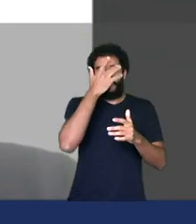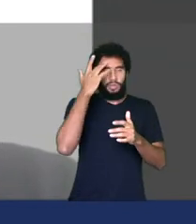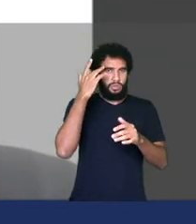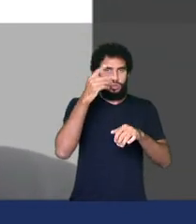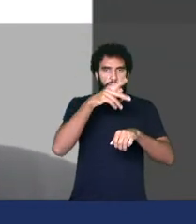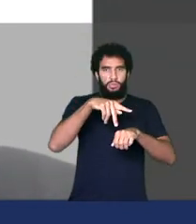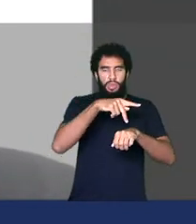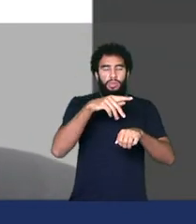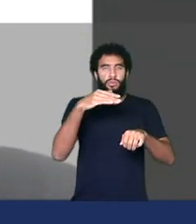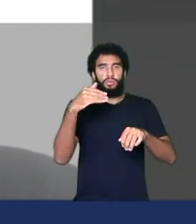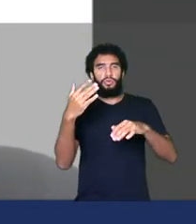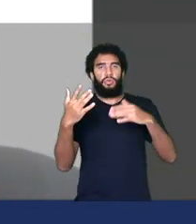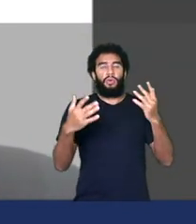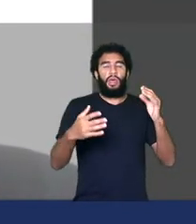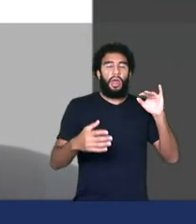ELITE INTERNACIONAL SE